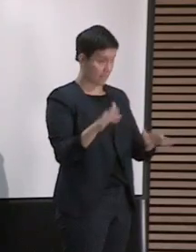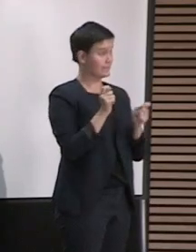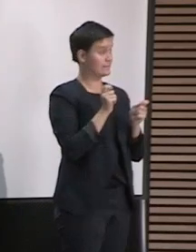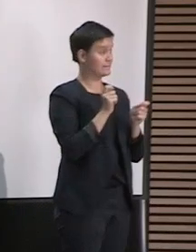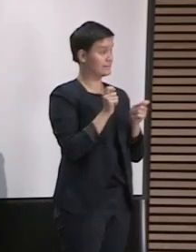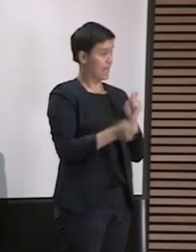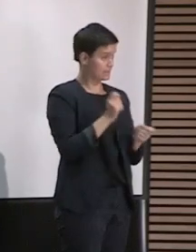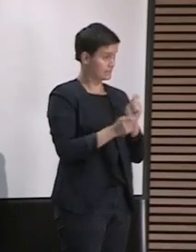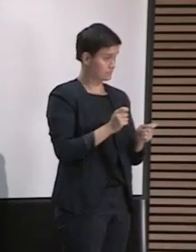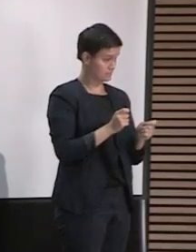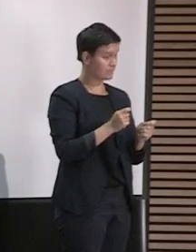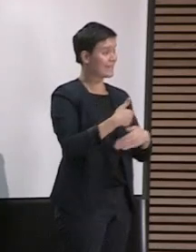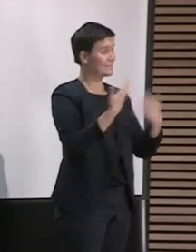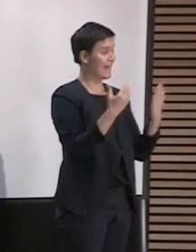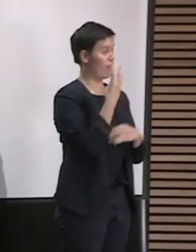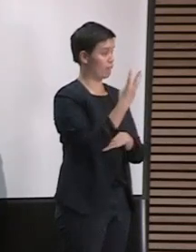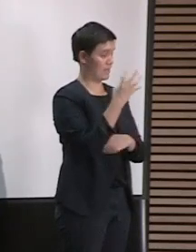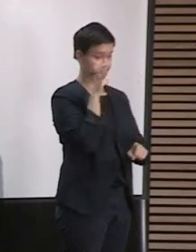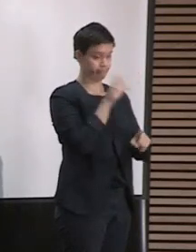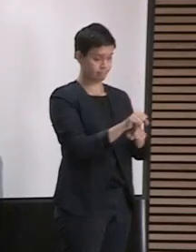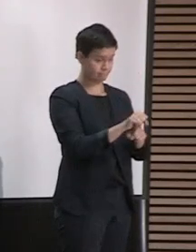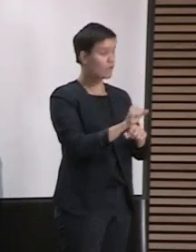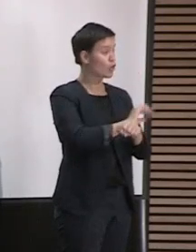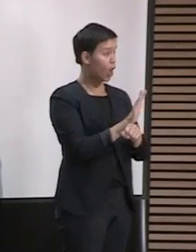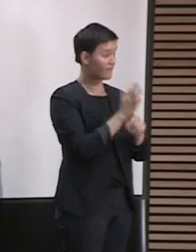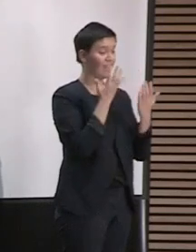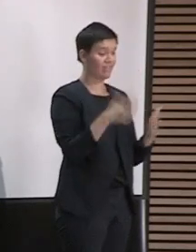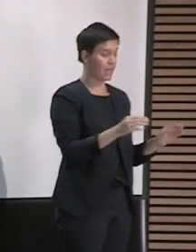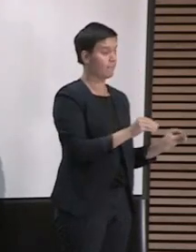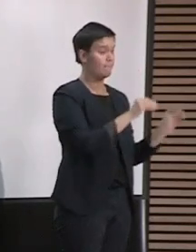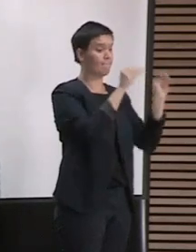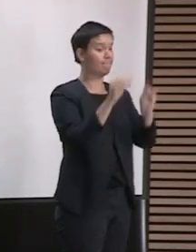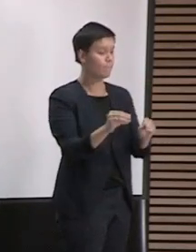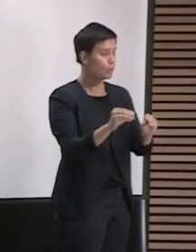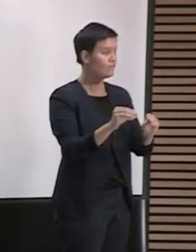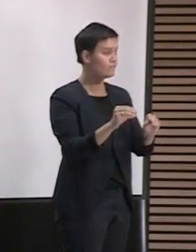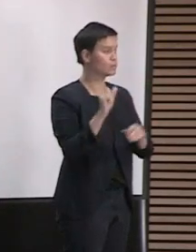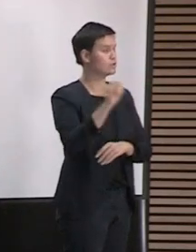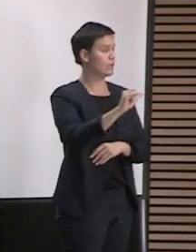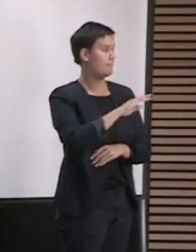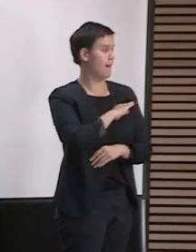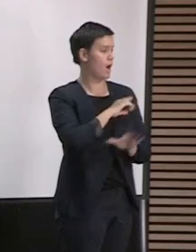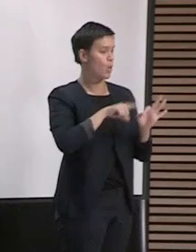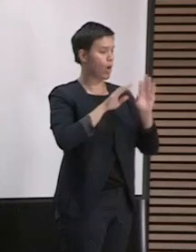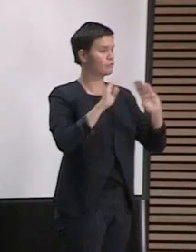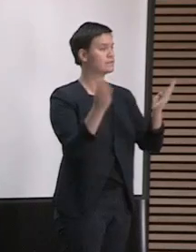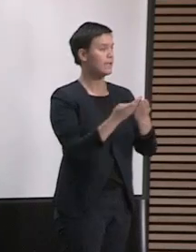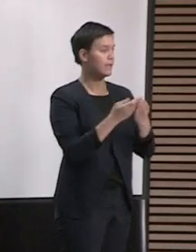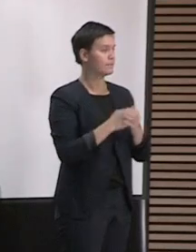tera waa, kei te mohio koe inaianei mo te raupapa ira tangata, me te pera i runga i.